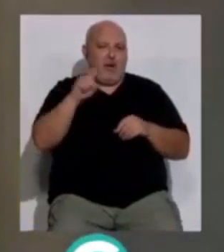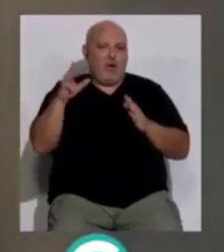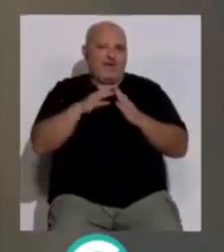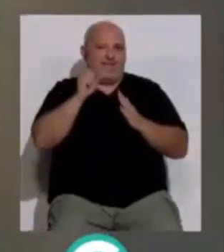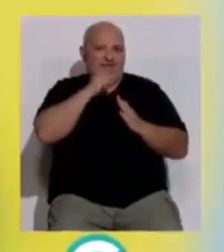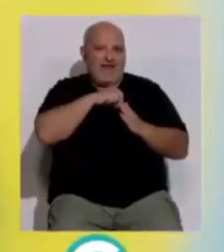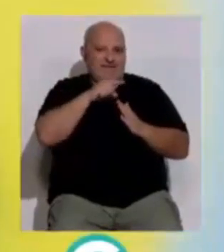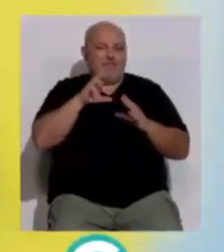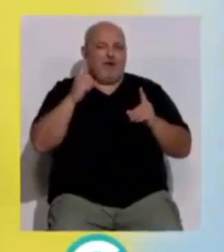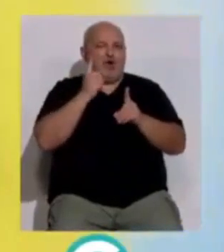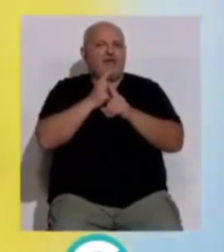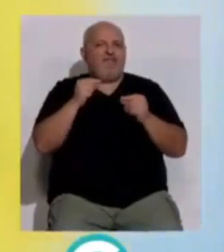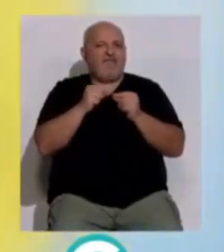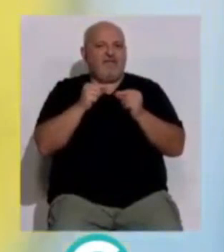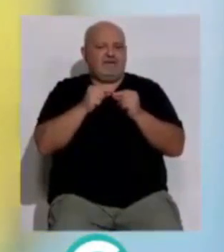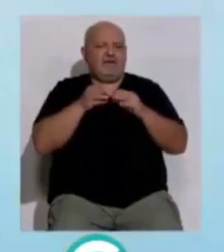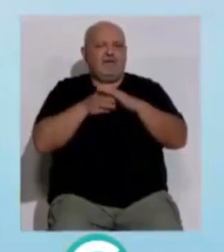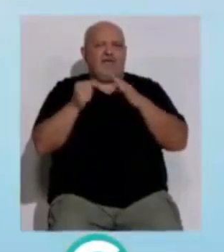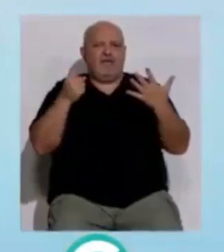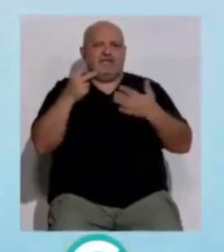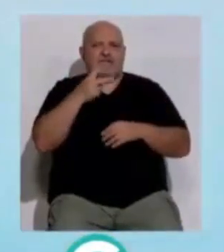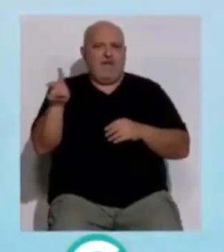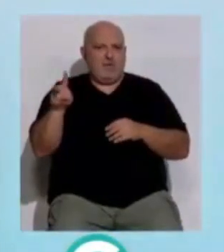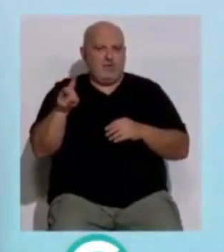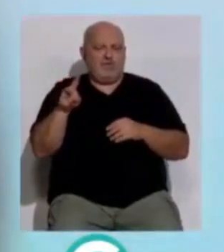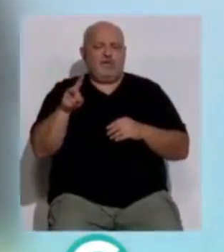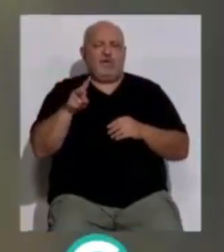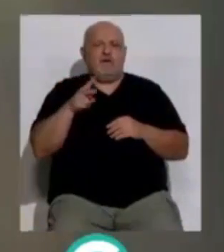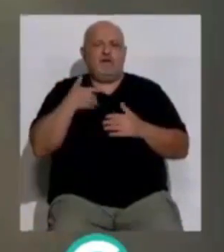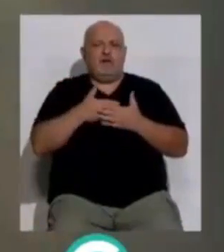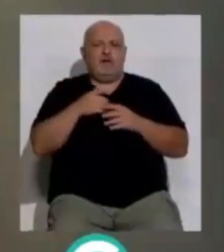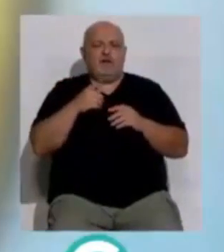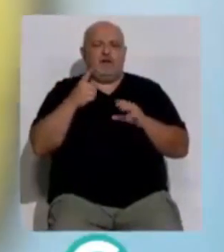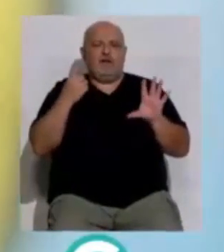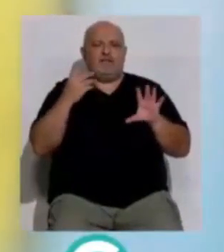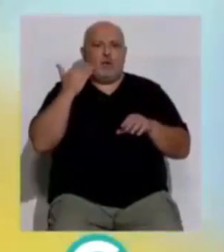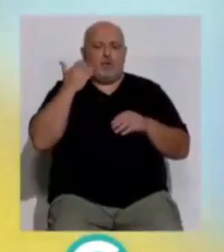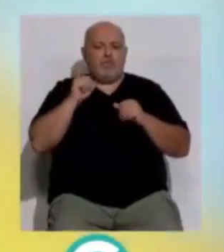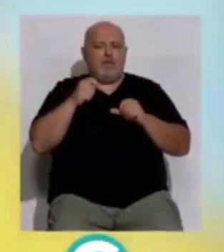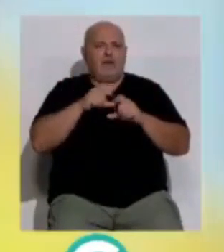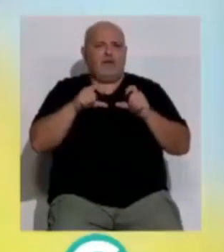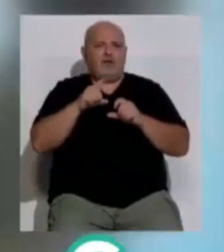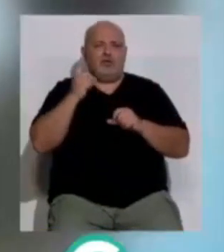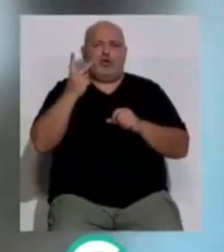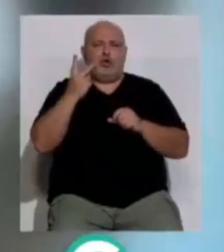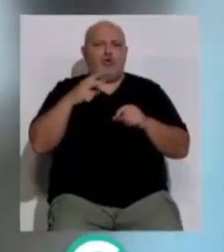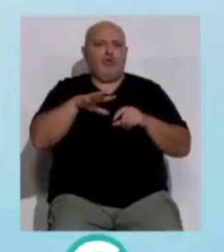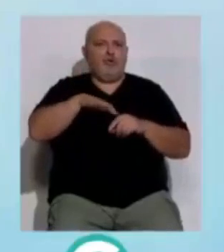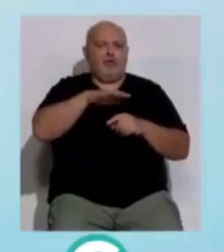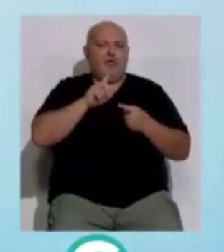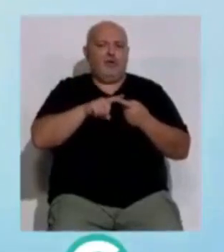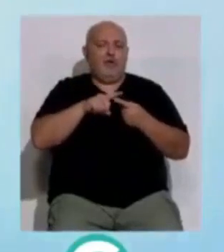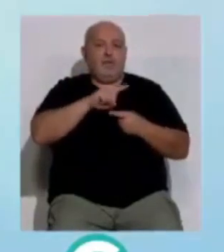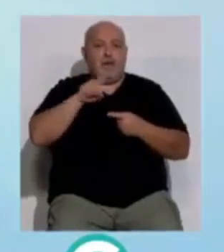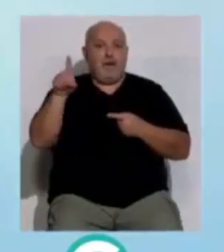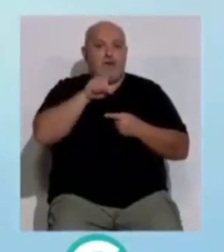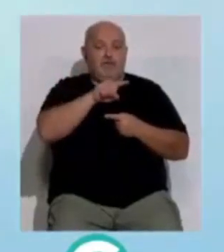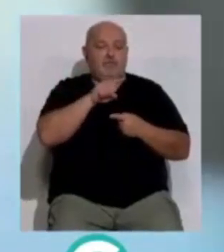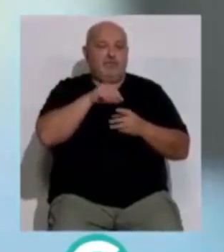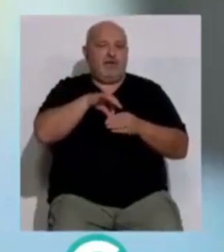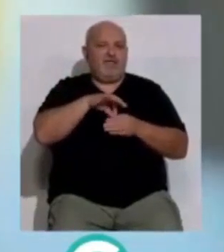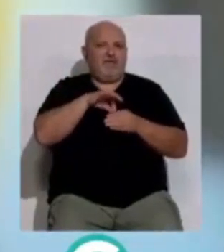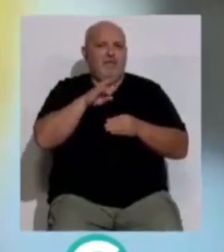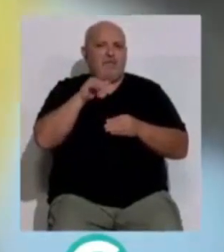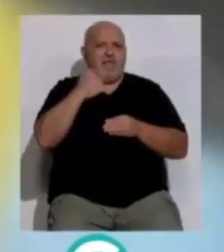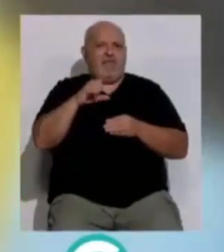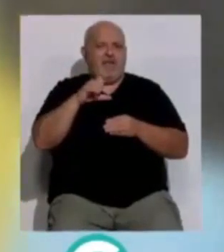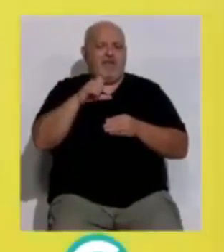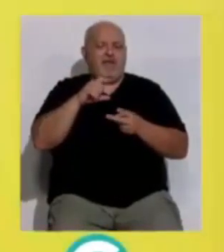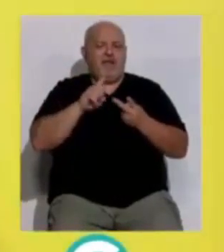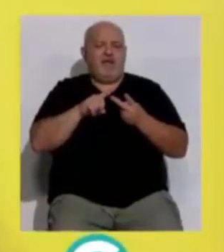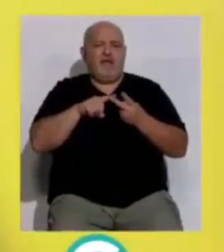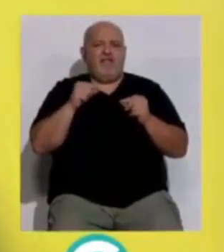El 6 de julio y sólo hay dos puntos de venta en benalup en el café para el sitio y en barbate